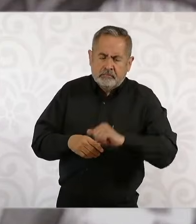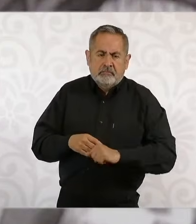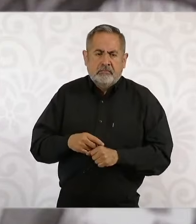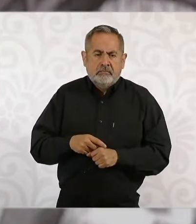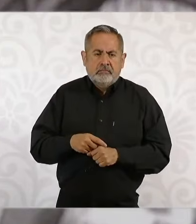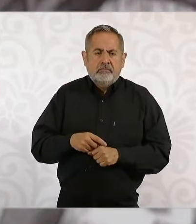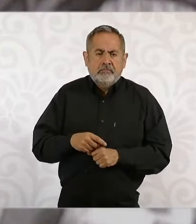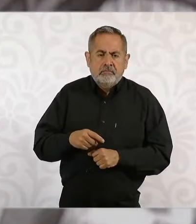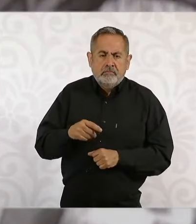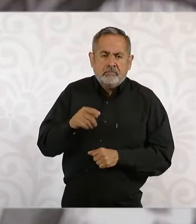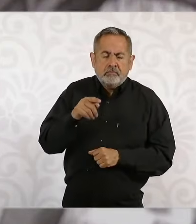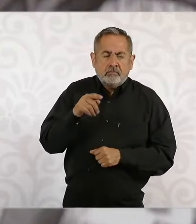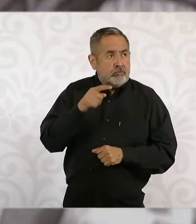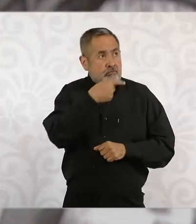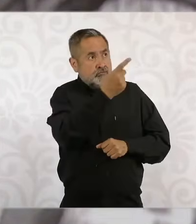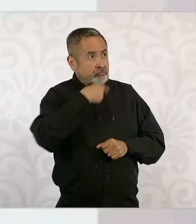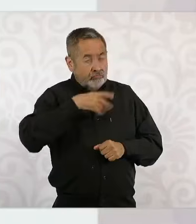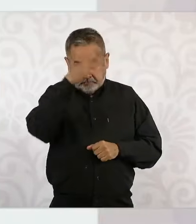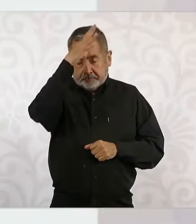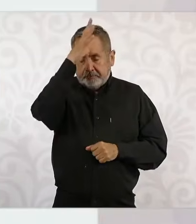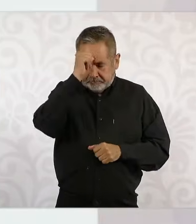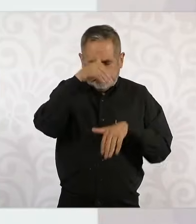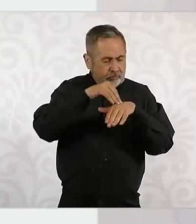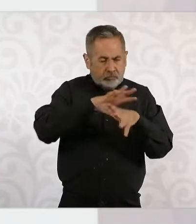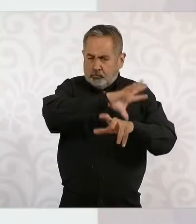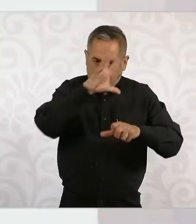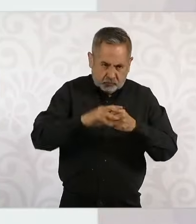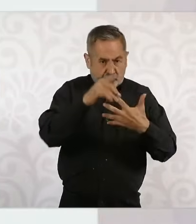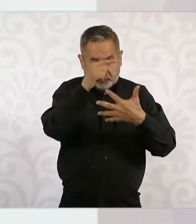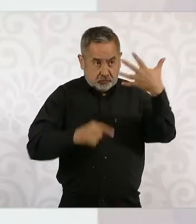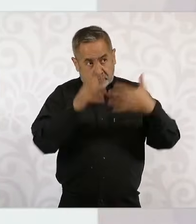no necesariamente tenemos que estar de acuerdo en todo, el gobierno de Estados Unidos y el gobierno